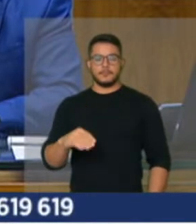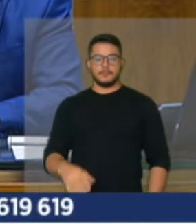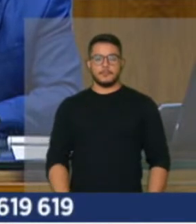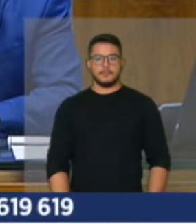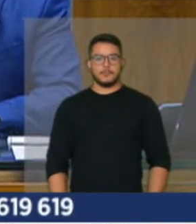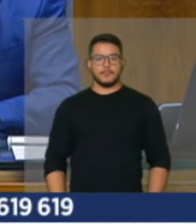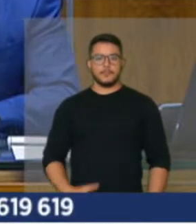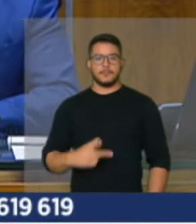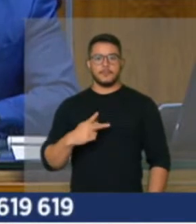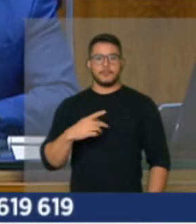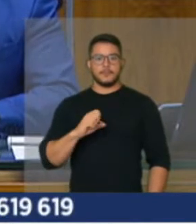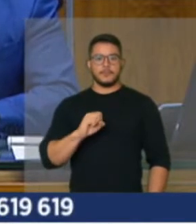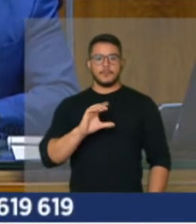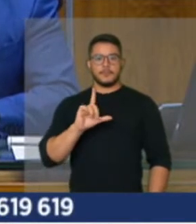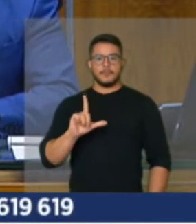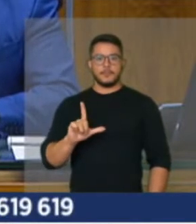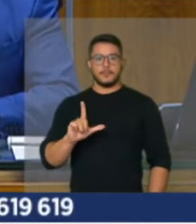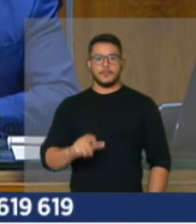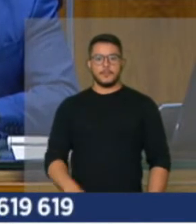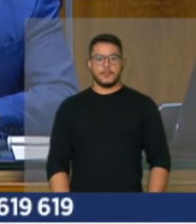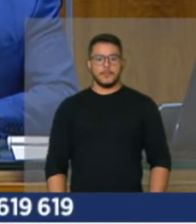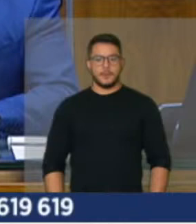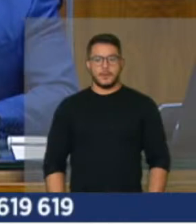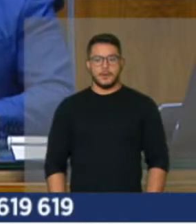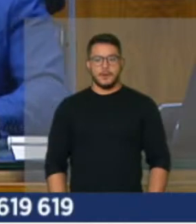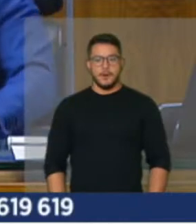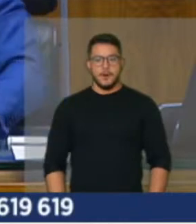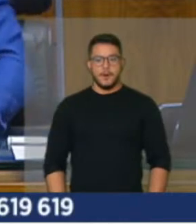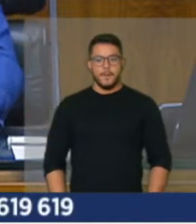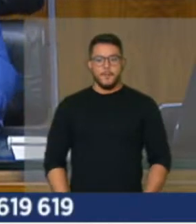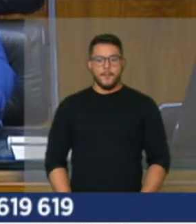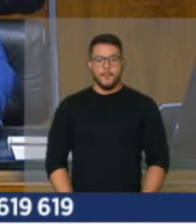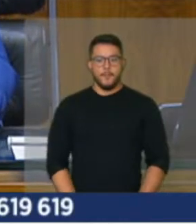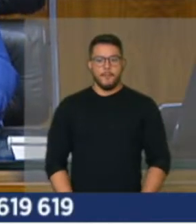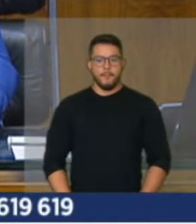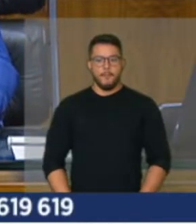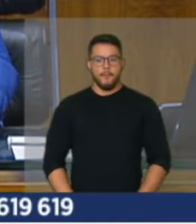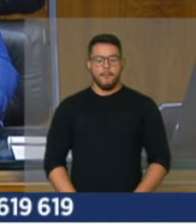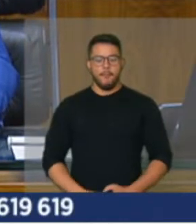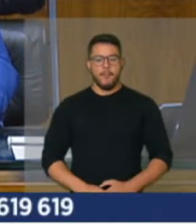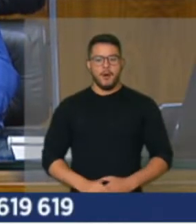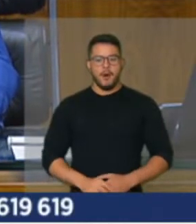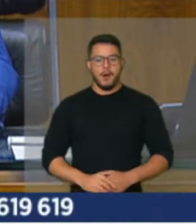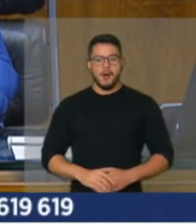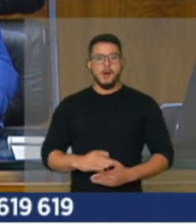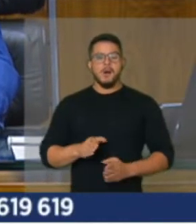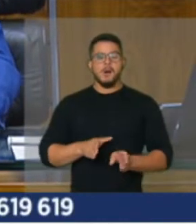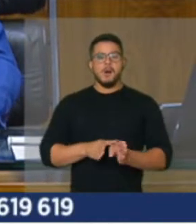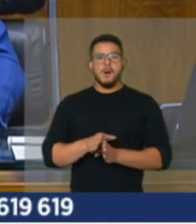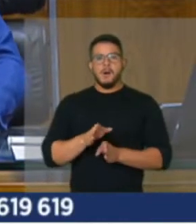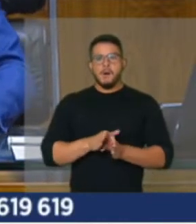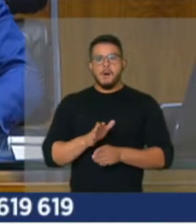SIM, PODEMOS? PSOL? -- [DEPUTADA]: PRESIDENTE, PSOL ORIENTA SIM. A ESTIMATIVA É DE UMA